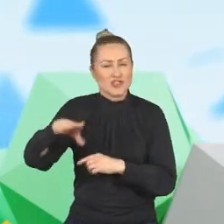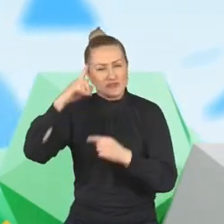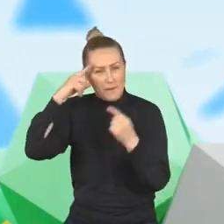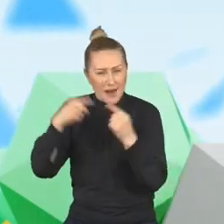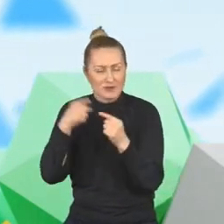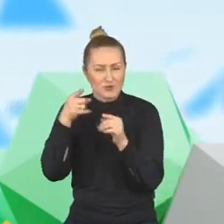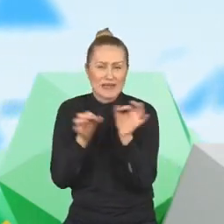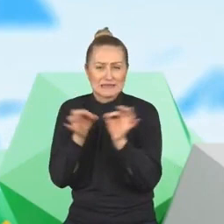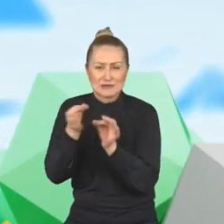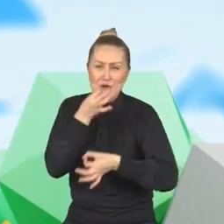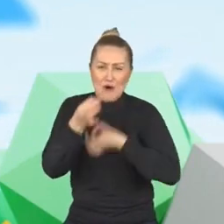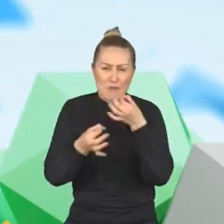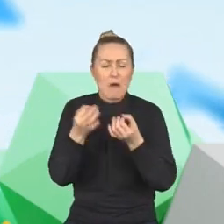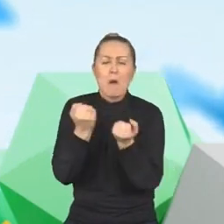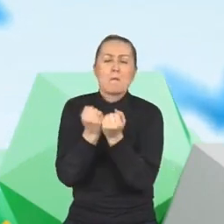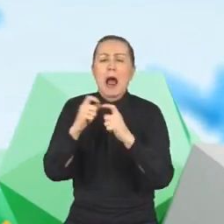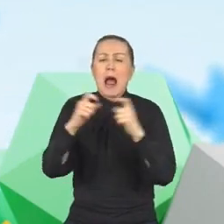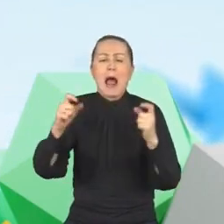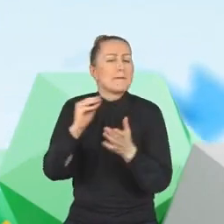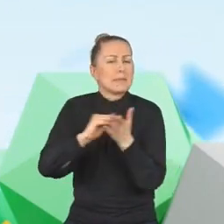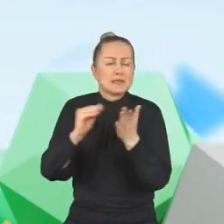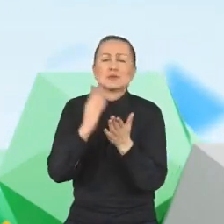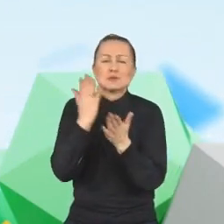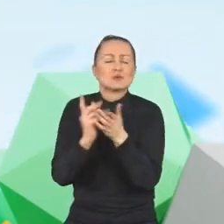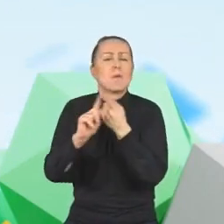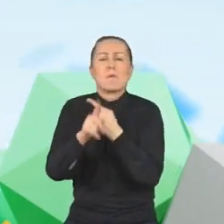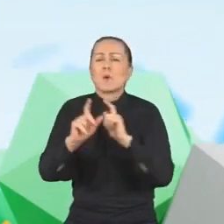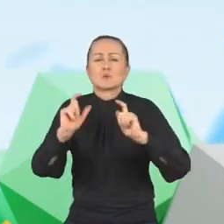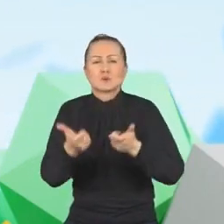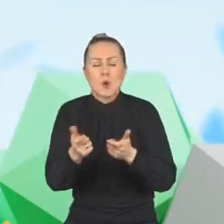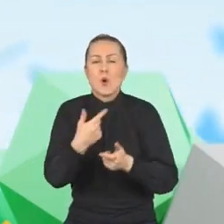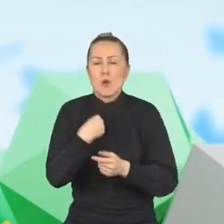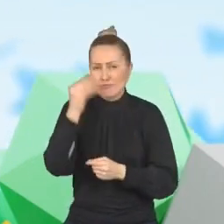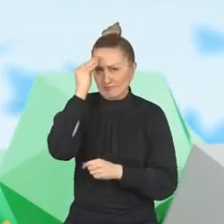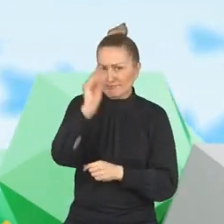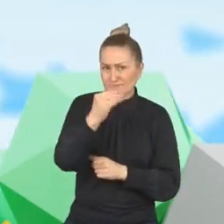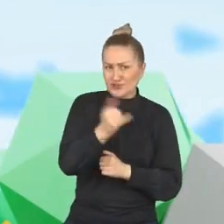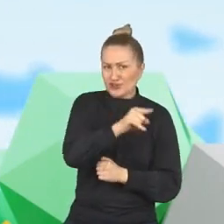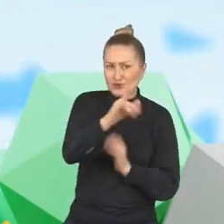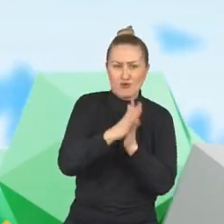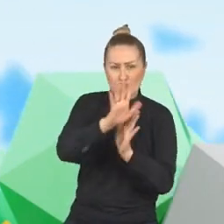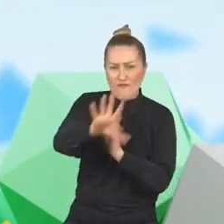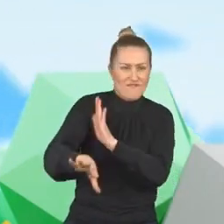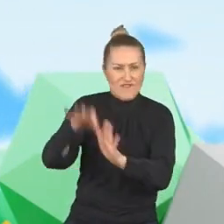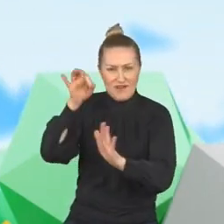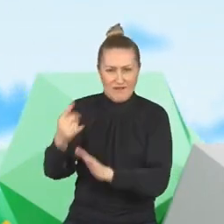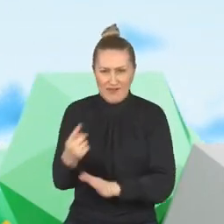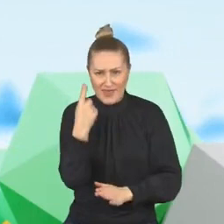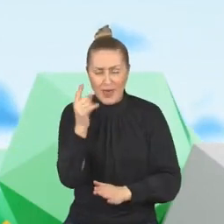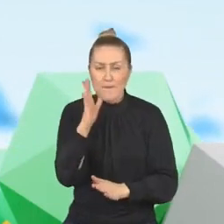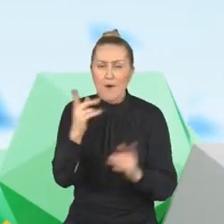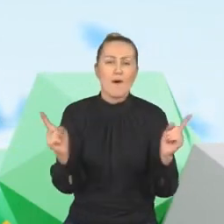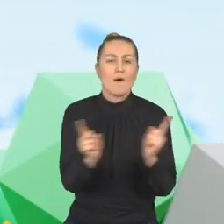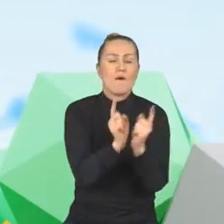I co dalej z tymi karteczkami robimy? Prosimy uczniów, aby wylosowali po jednej i następnie rozmawiają ze sobą chodząc po sali.